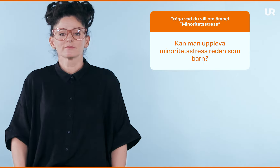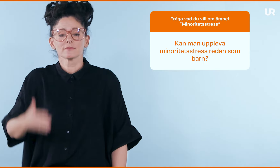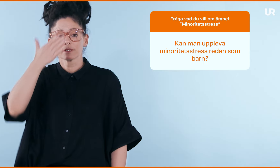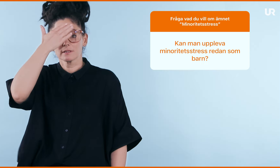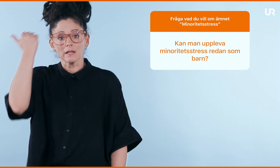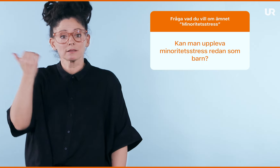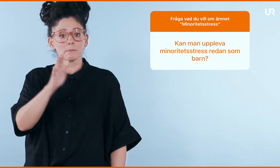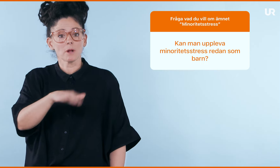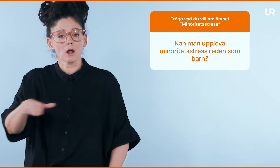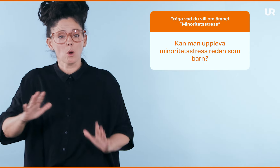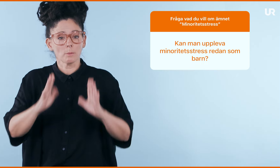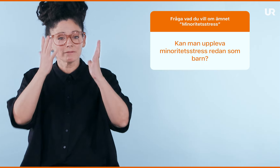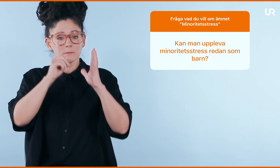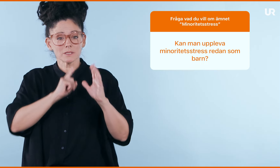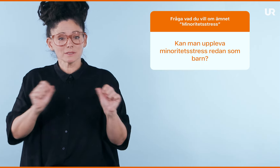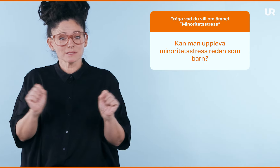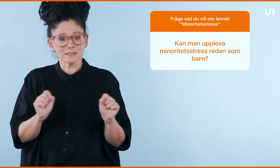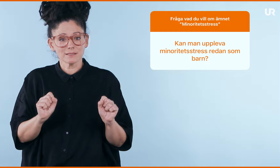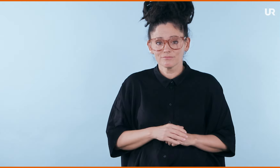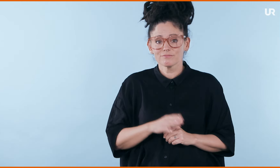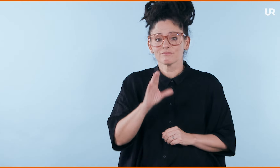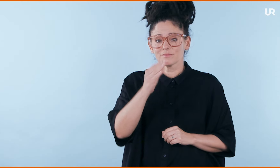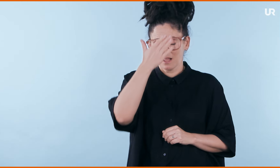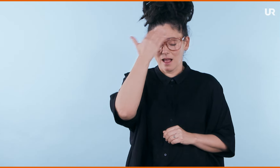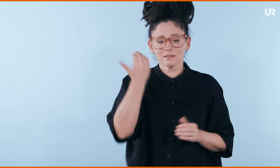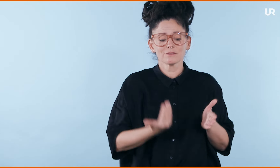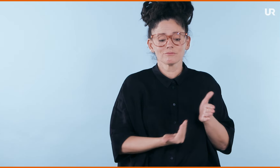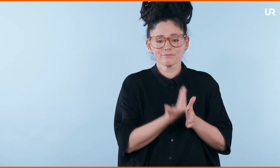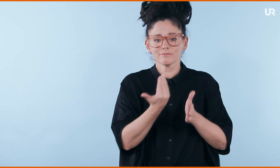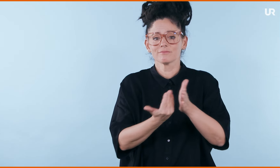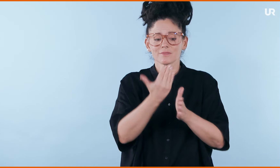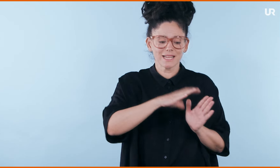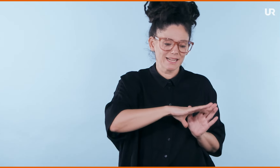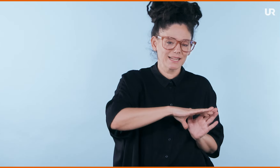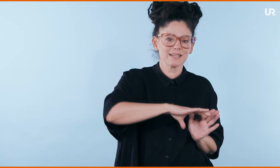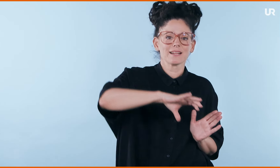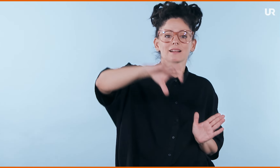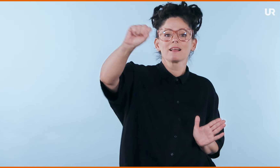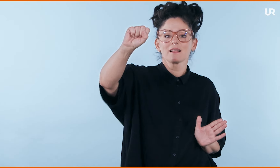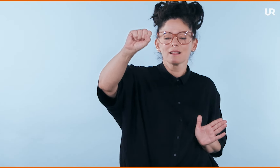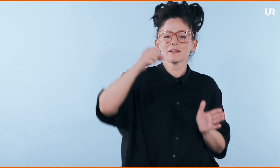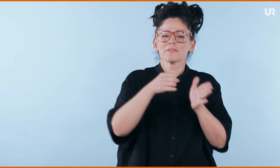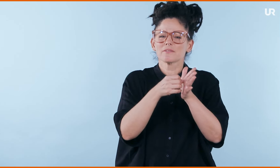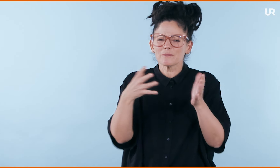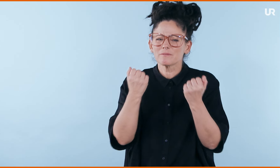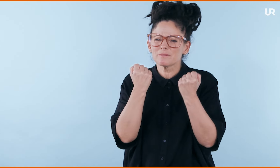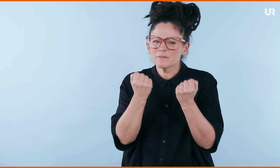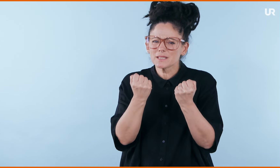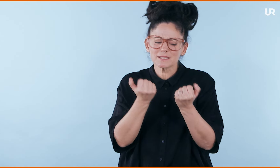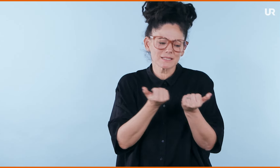Kan barn uppleva minoritetsstress? Ja, det kan förekomma i alla åldrar. Därför är det viktigt-